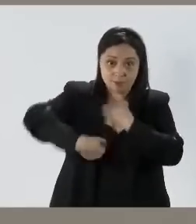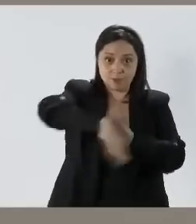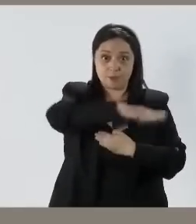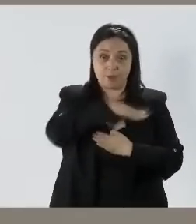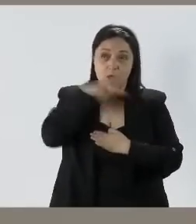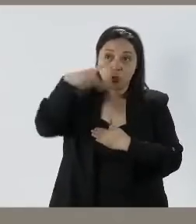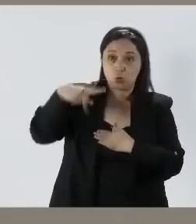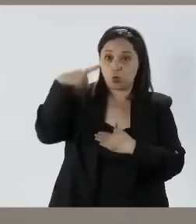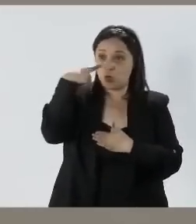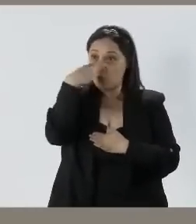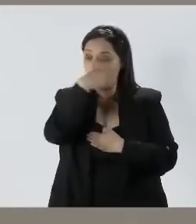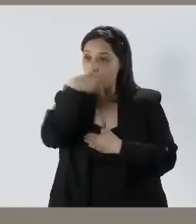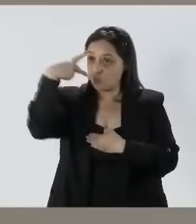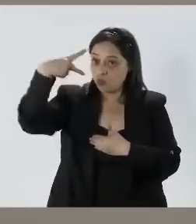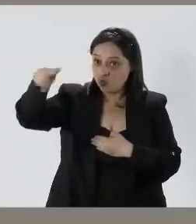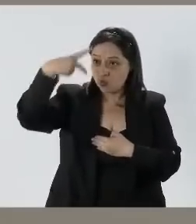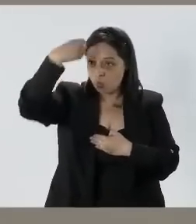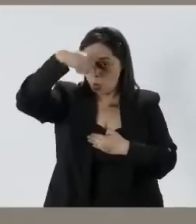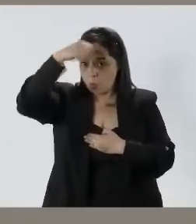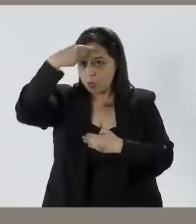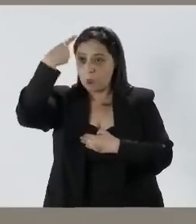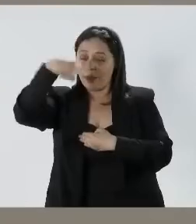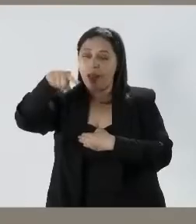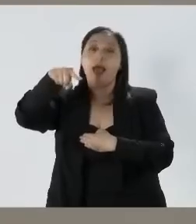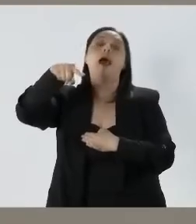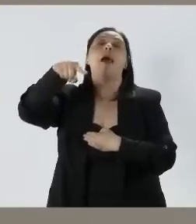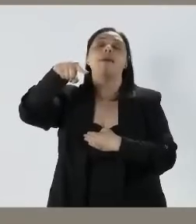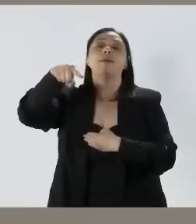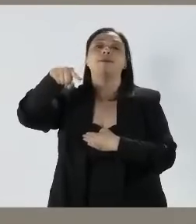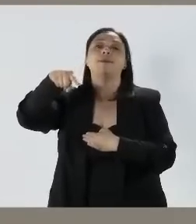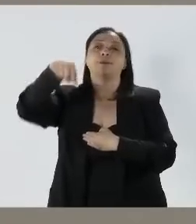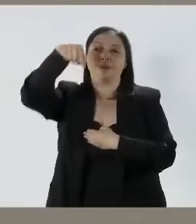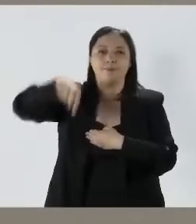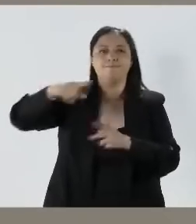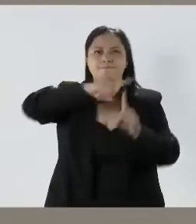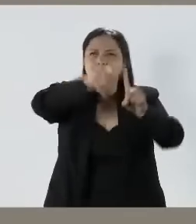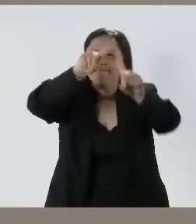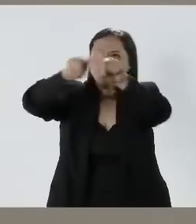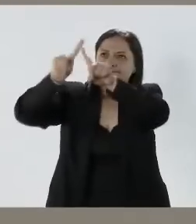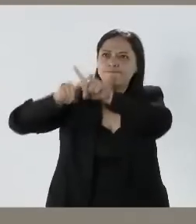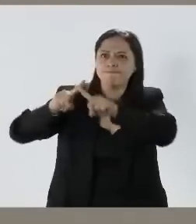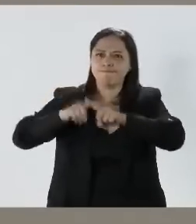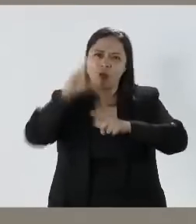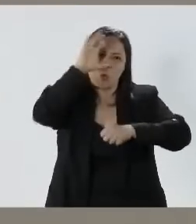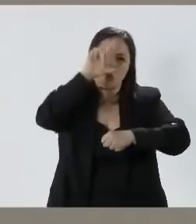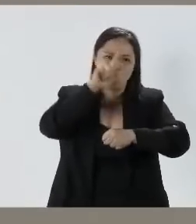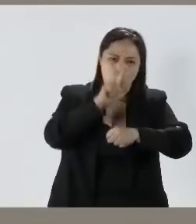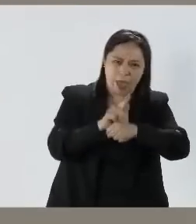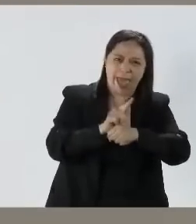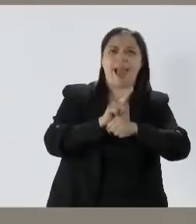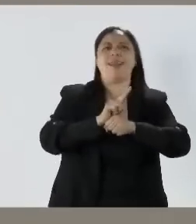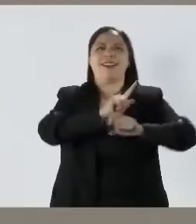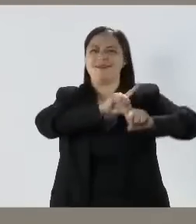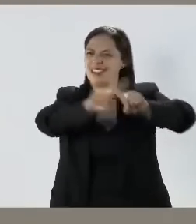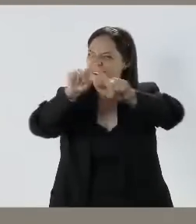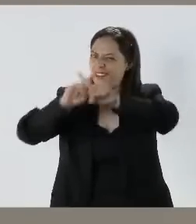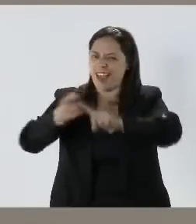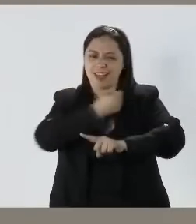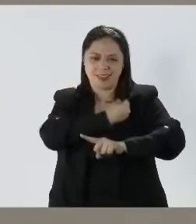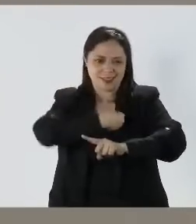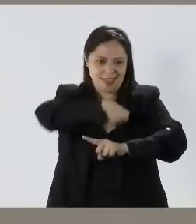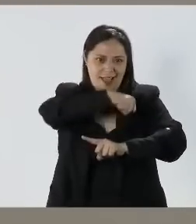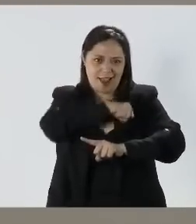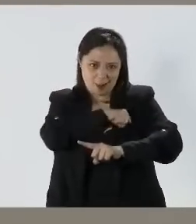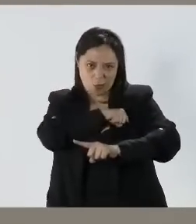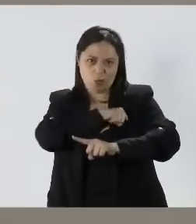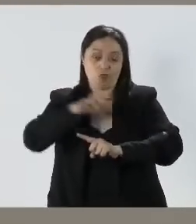ionamiento de proteger nuestra biodiversidad cultural identidad y salud de la población